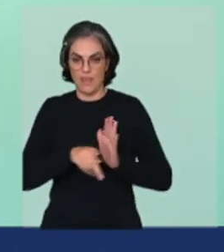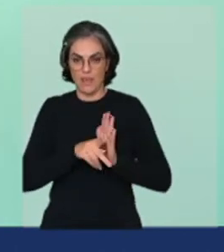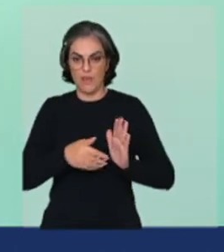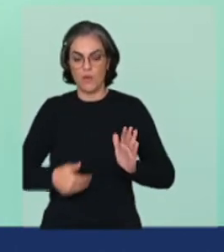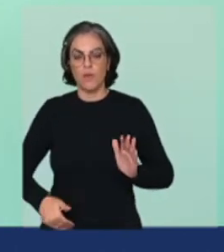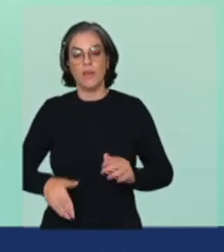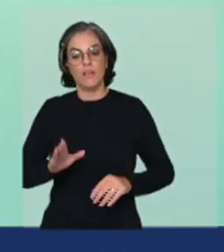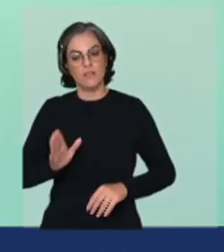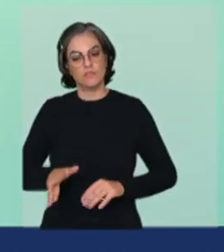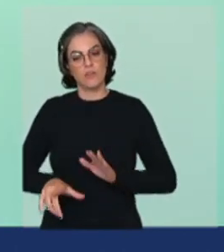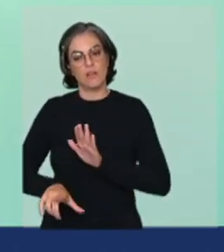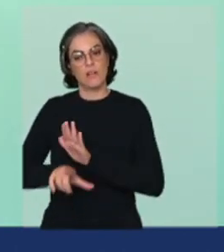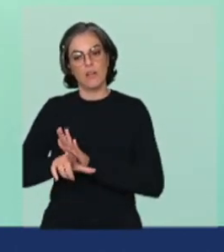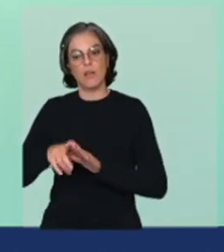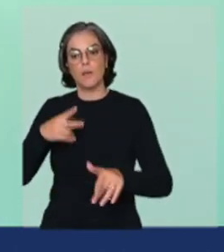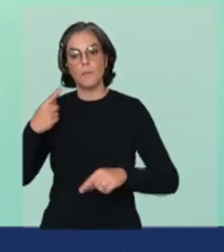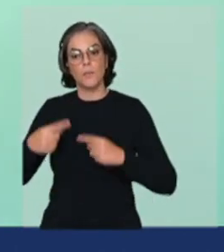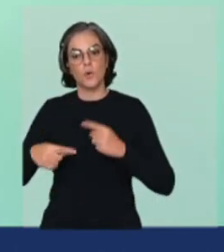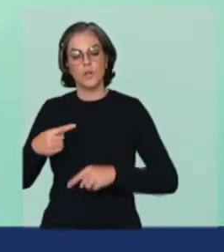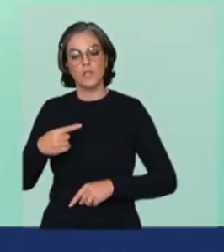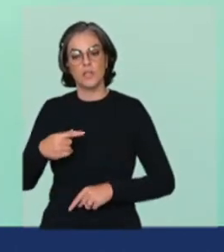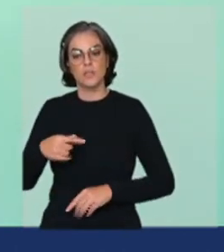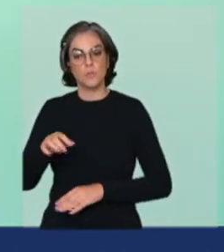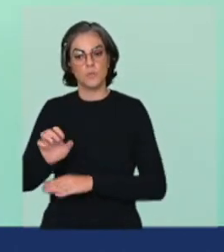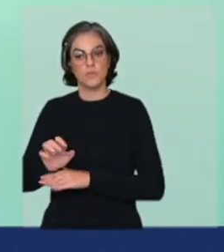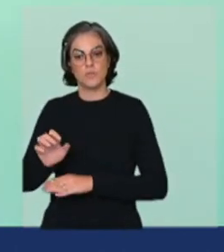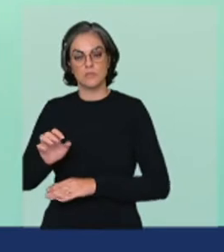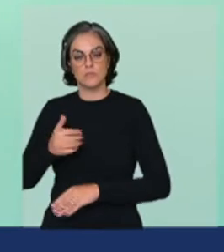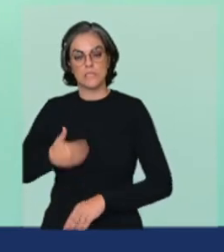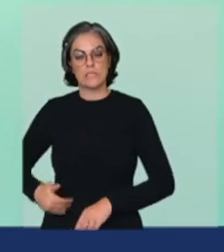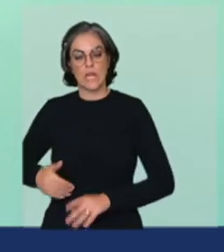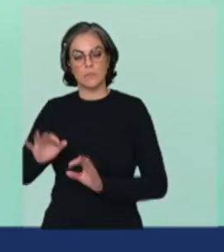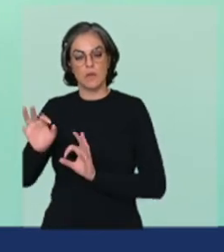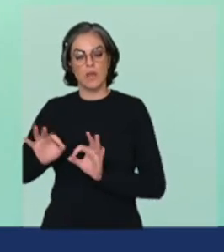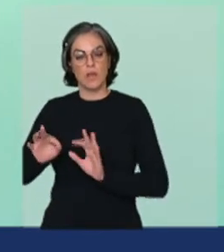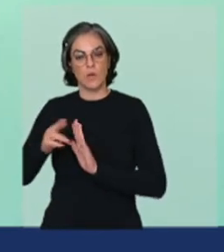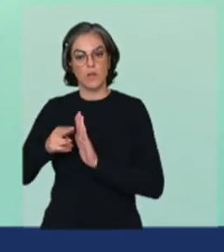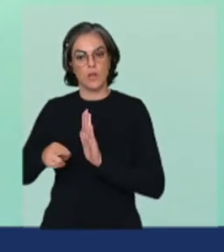POLÍTICA PÚBLICA DO ESTADO, PARA REGULARIZAÇÃO DAS SITUAÇÃO FUNDIÁRIA DELES. O QUE NÃO TEMOS, É O VONTADE